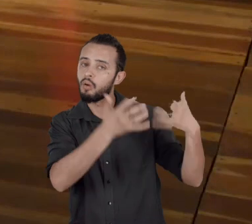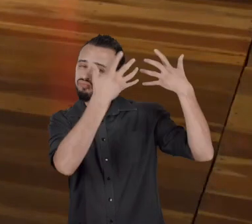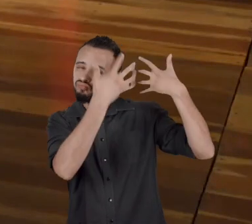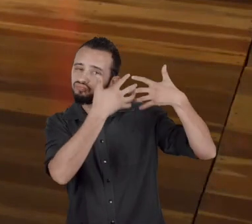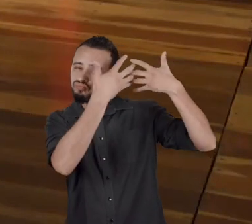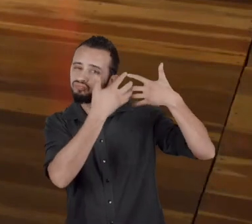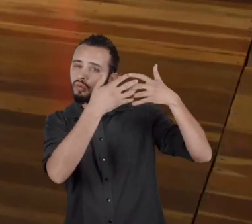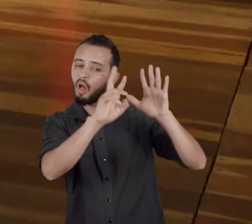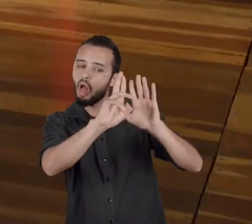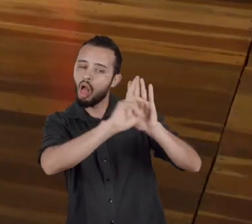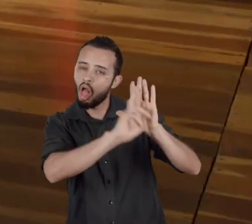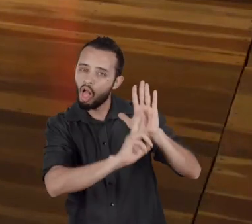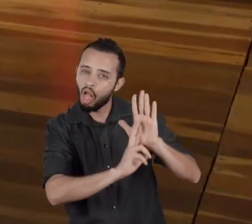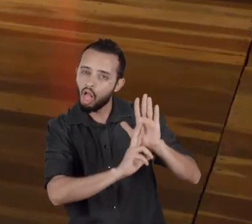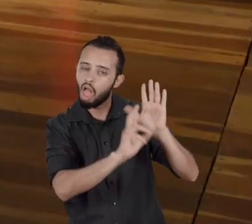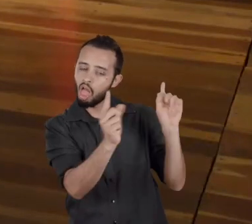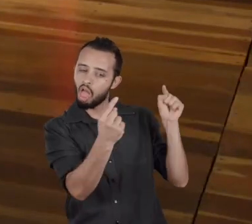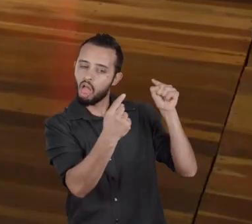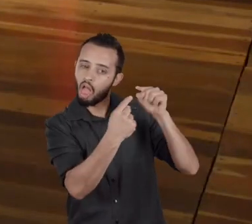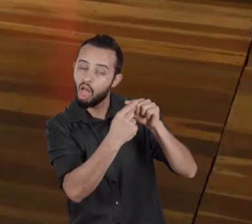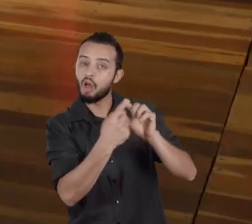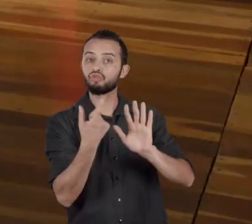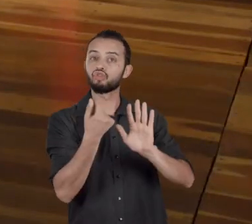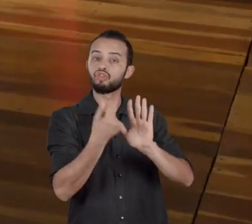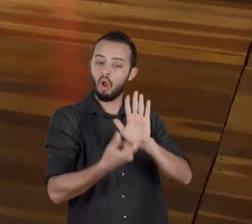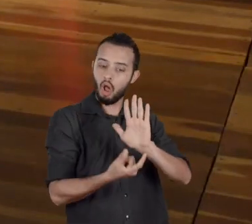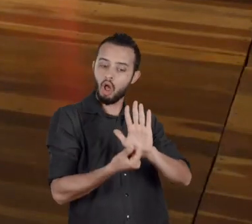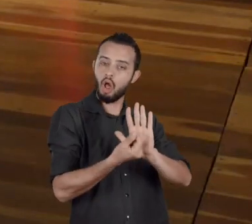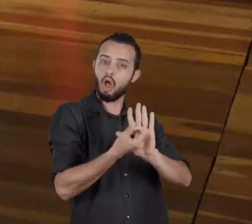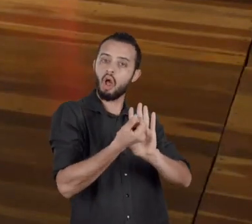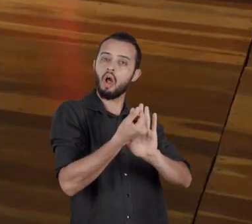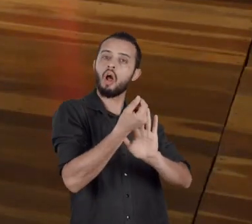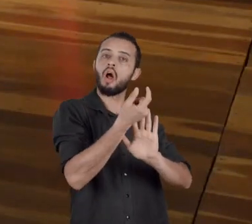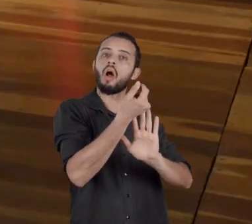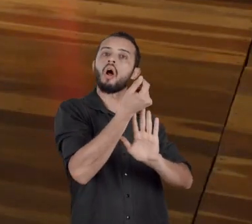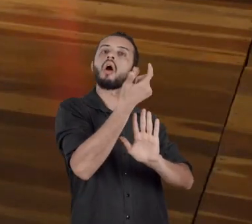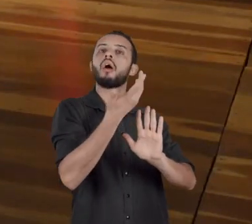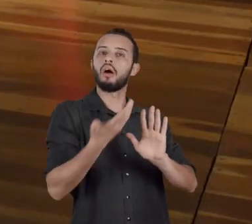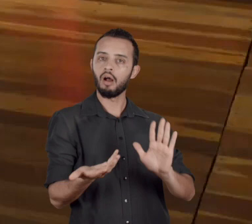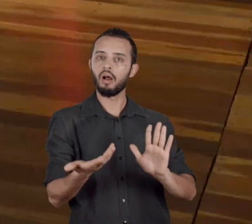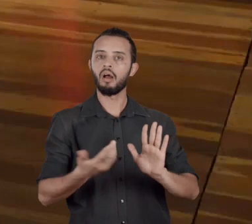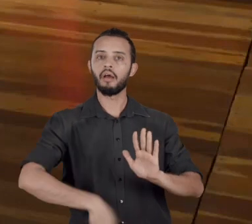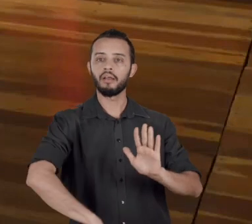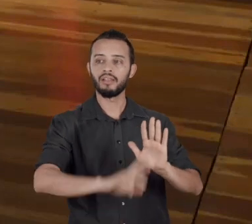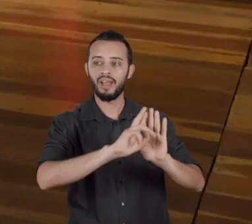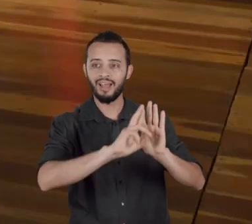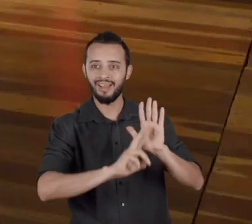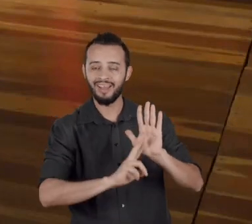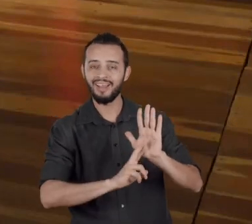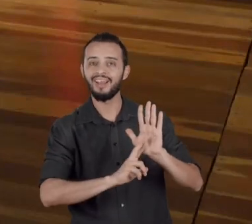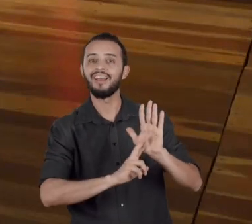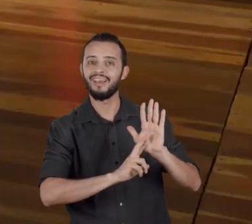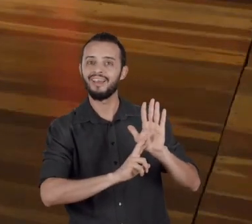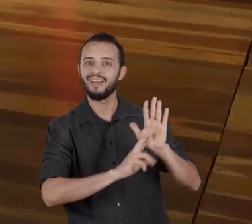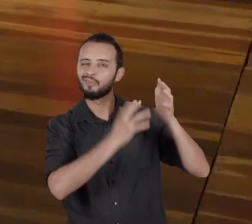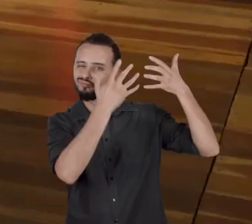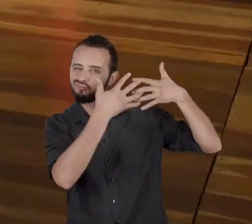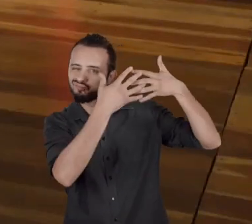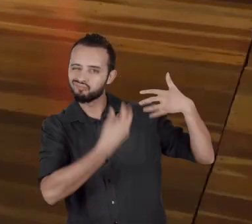muito própria do capitalismo neoliberal, que é um modelo de sociedade ligado a um certo tipo de organização da vida psíquica.